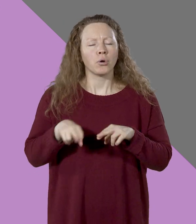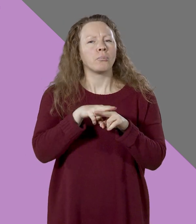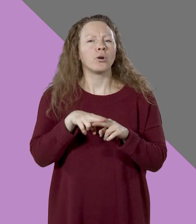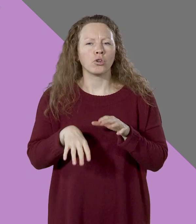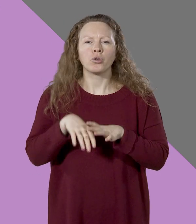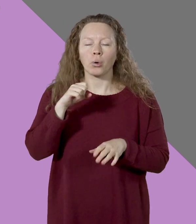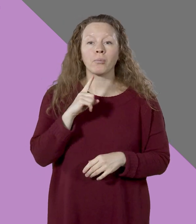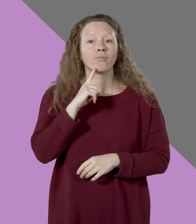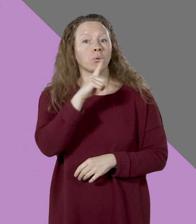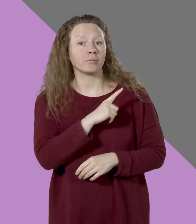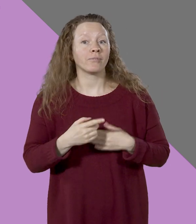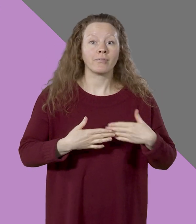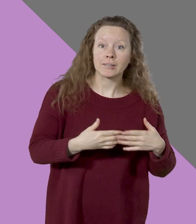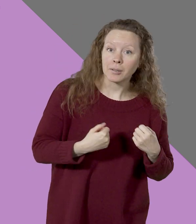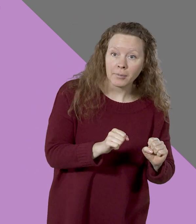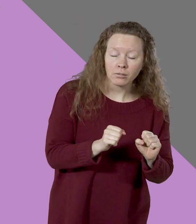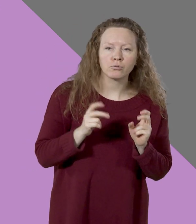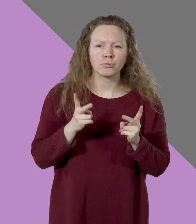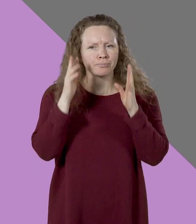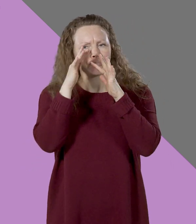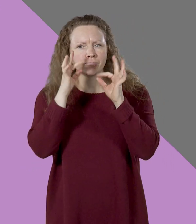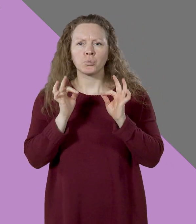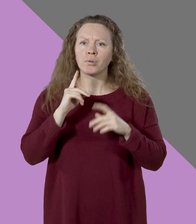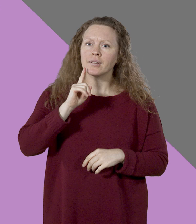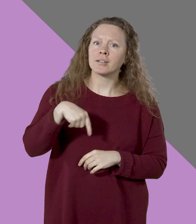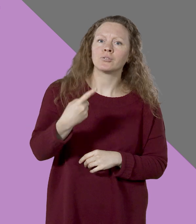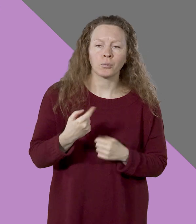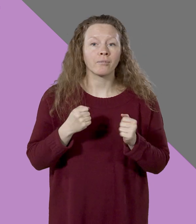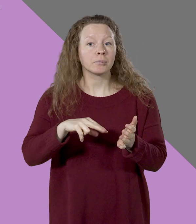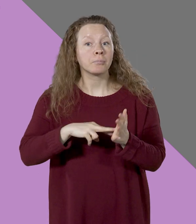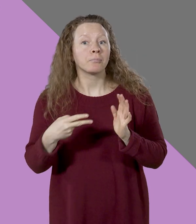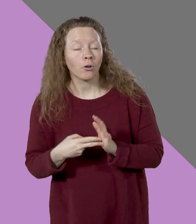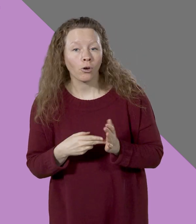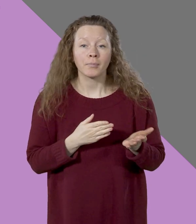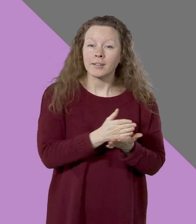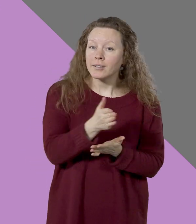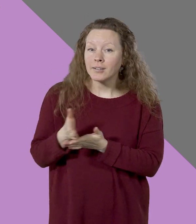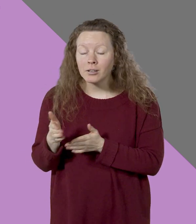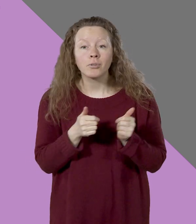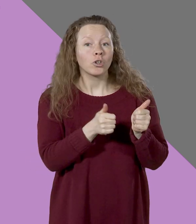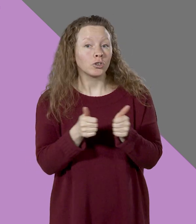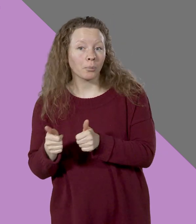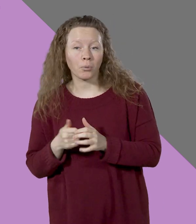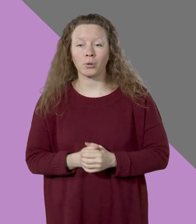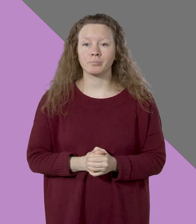Man presenterade en översikt av fjolårets verksamhet och funderade på riktlinjer - och önskemål för nästa verksamhetsplan.